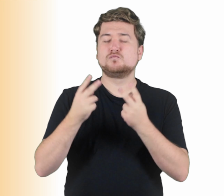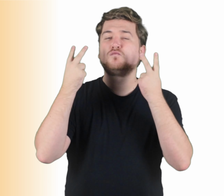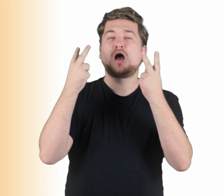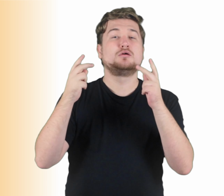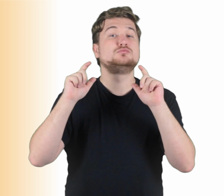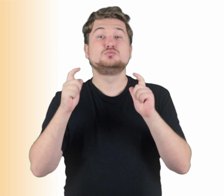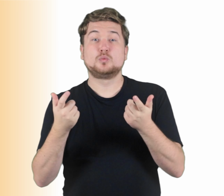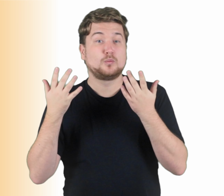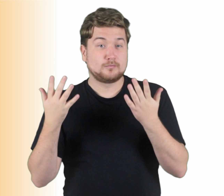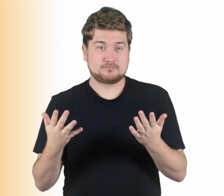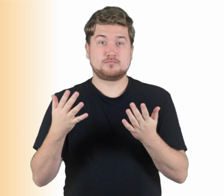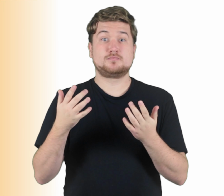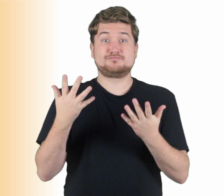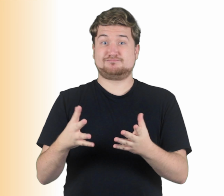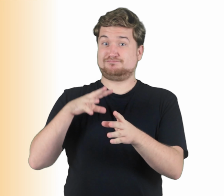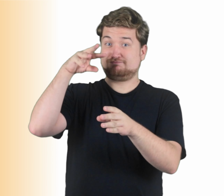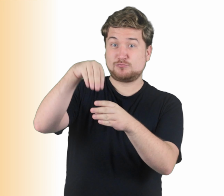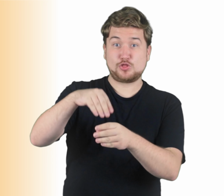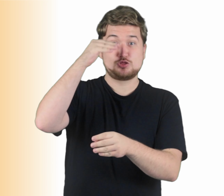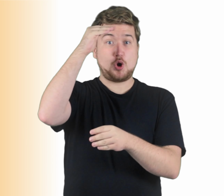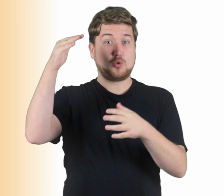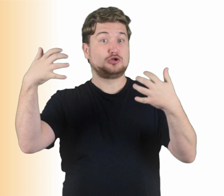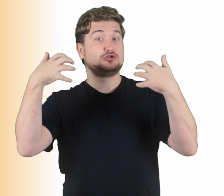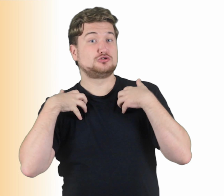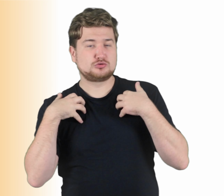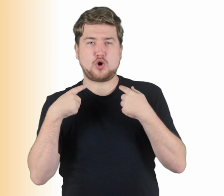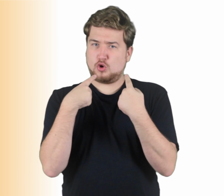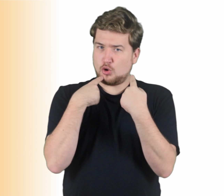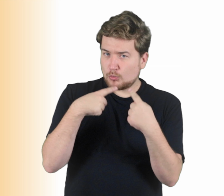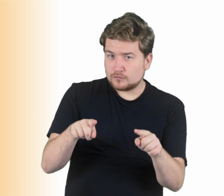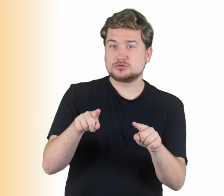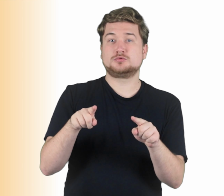Ważne jest, aby wejść odpowiedzialnie w dorosłe życie